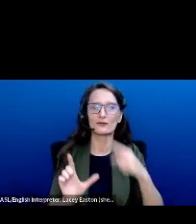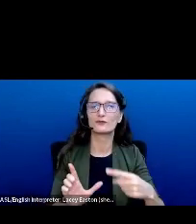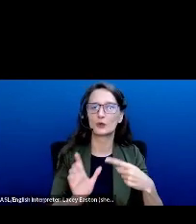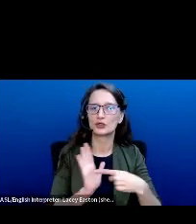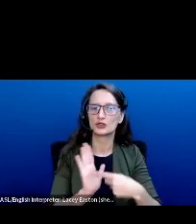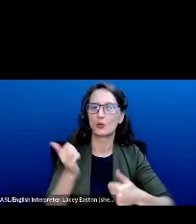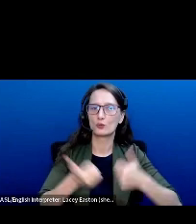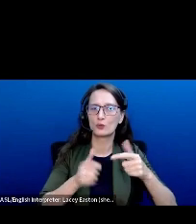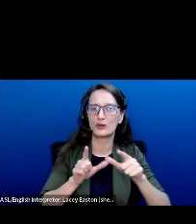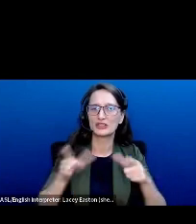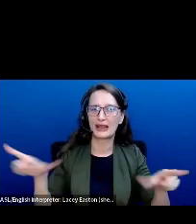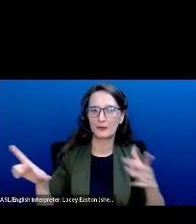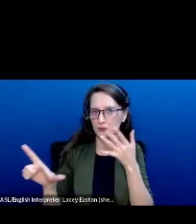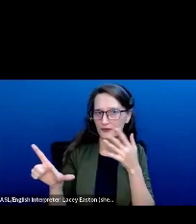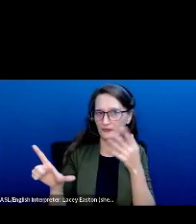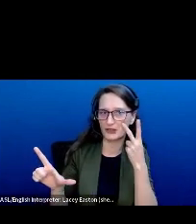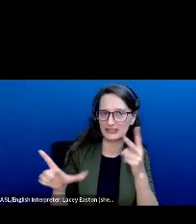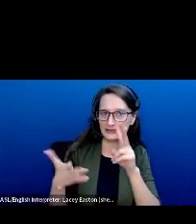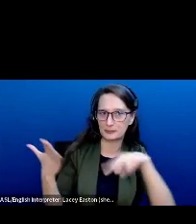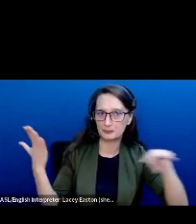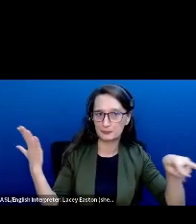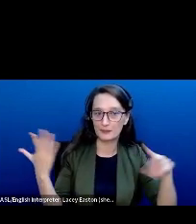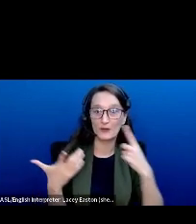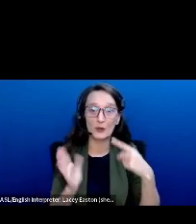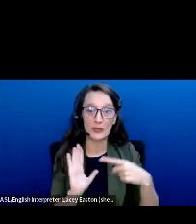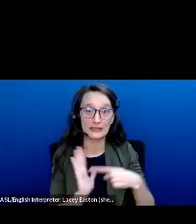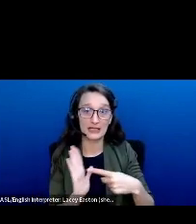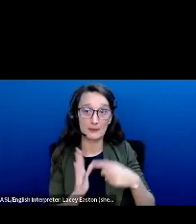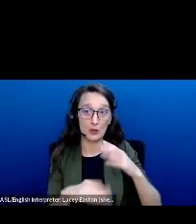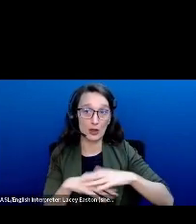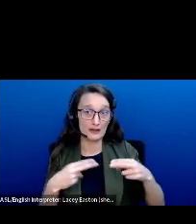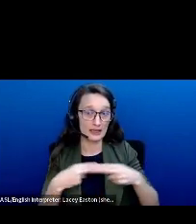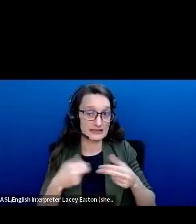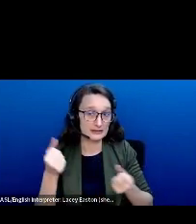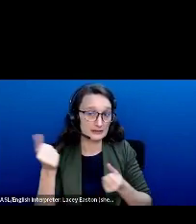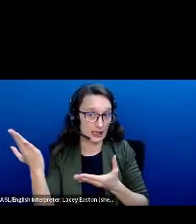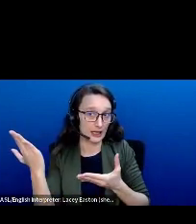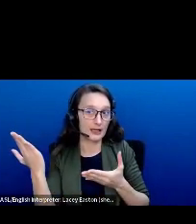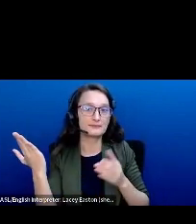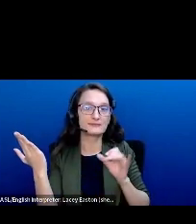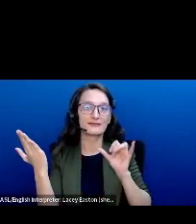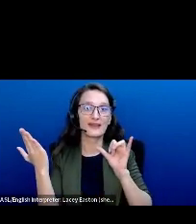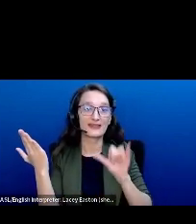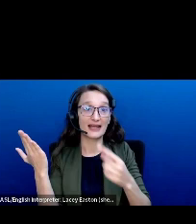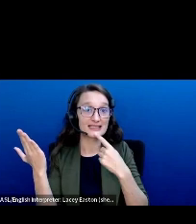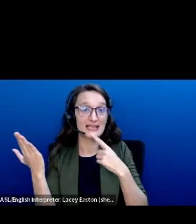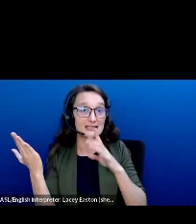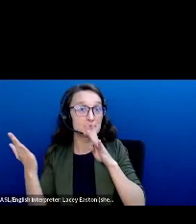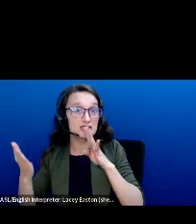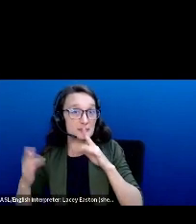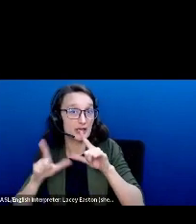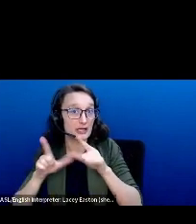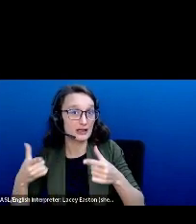por ejemplo, en mi ejemplo aquí, la diapositiva muestra el idioma hablado es inglés y elijo